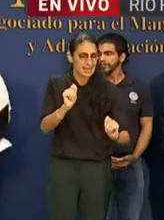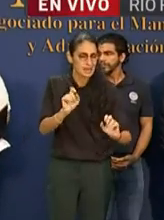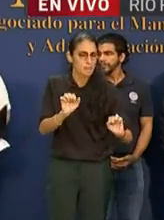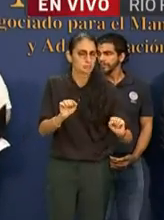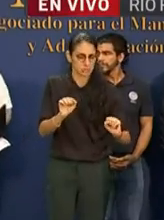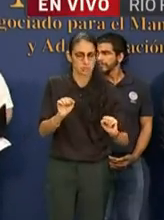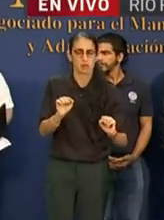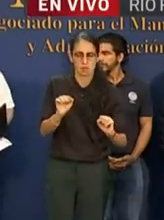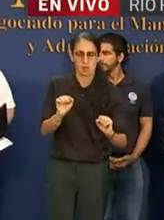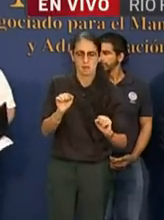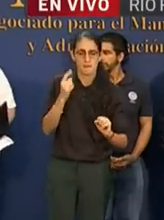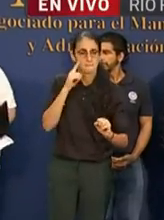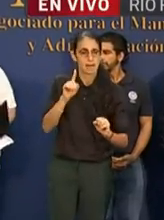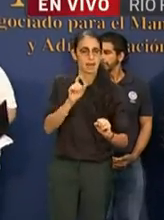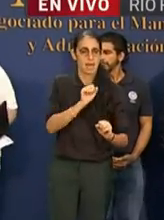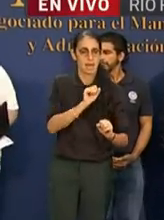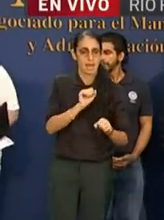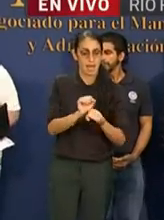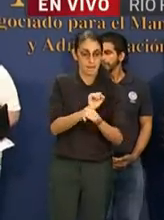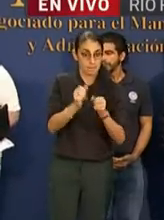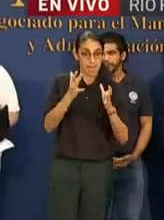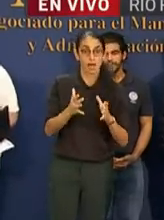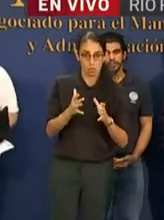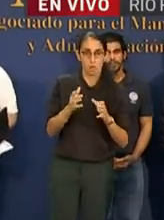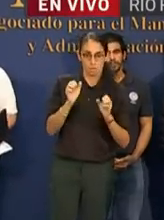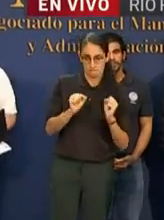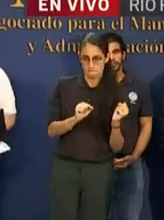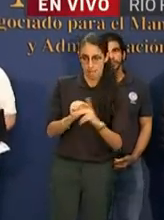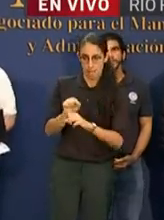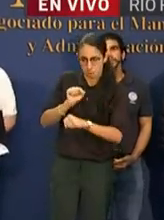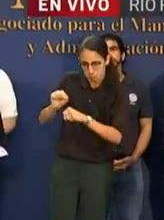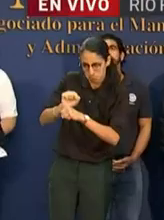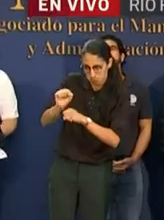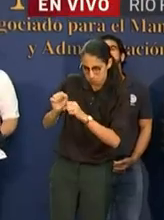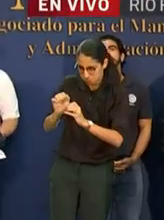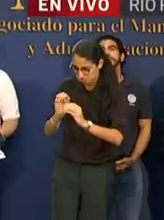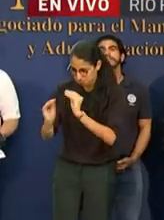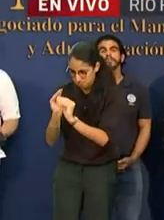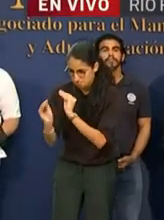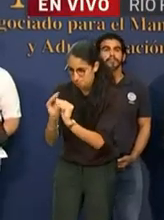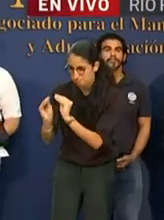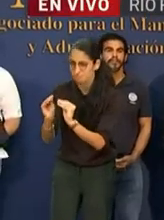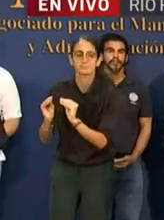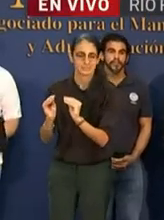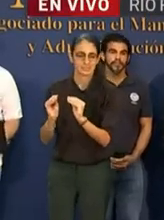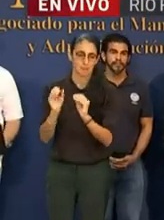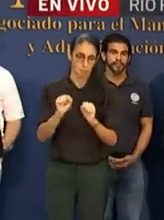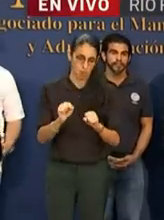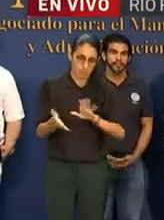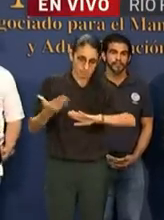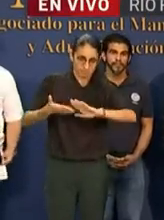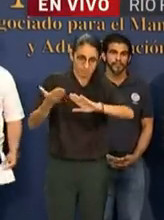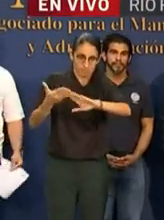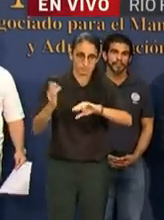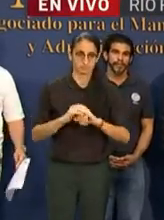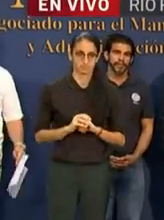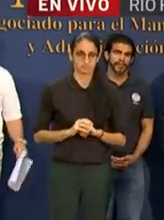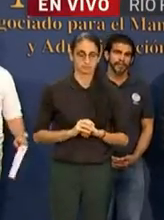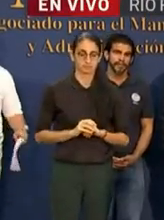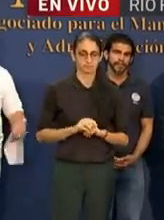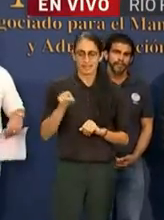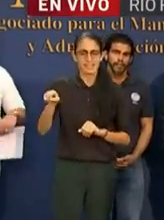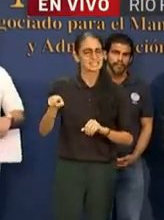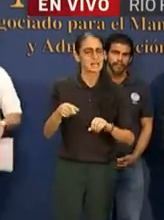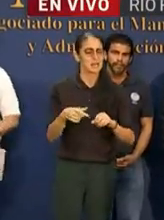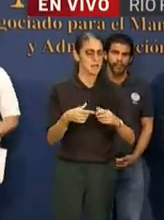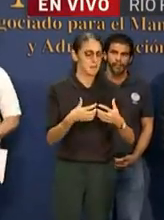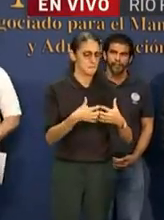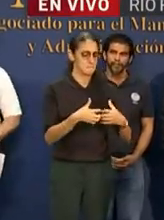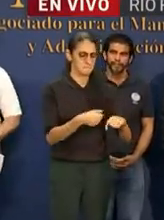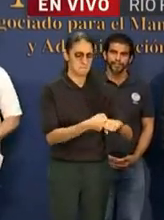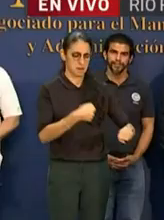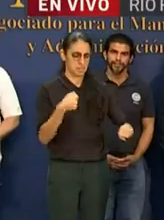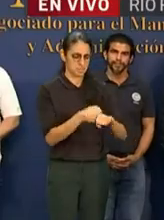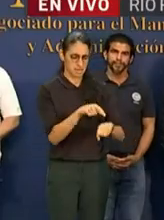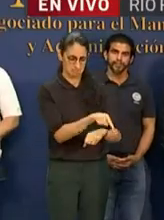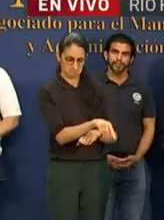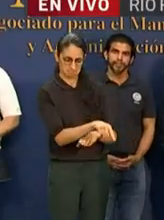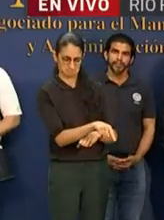DEBE, YA QUE LA ACRECIÓN DE